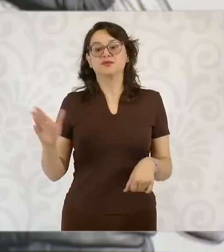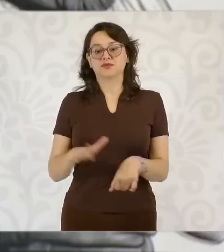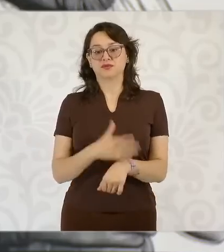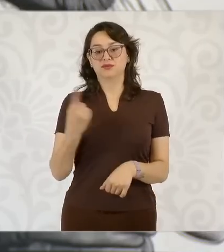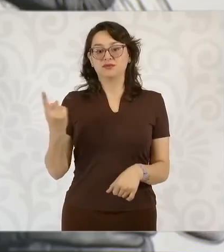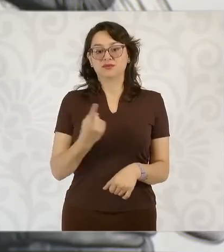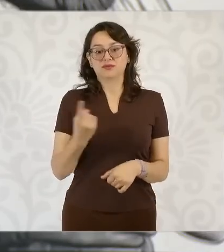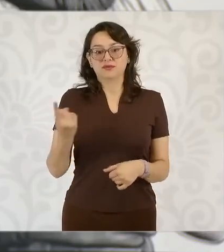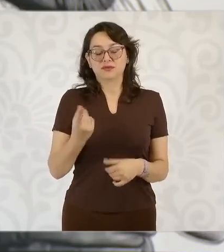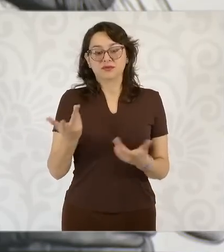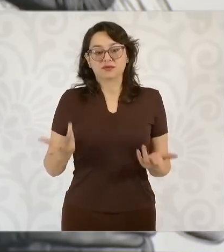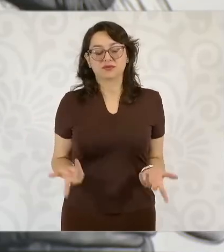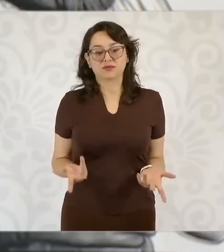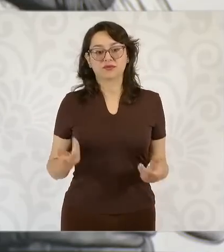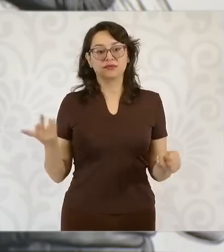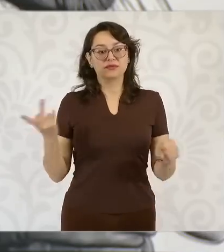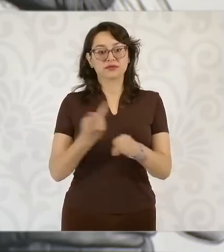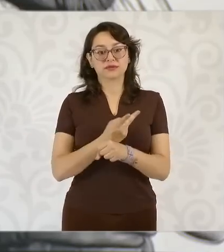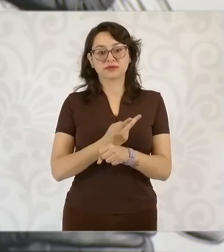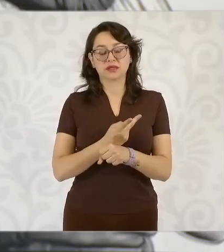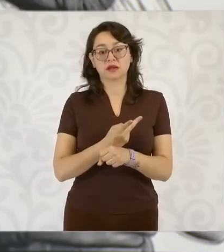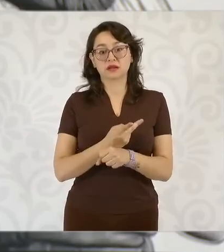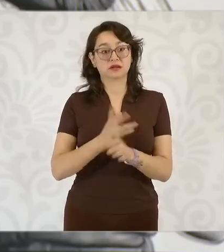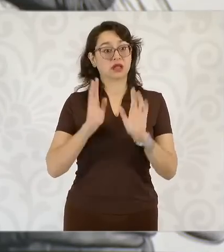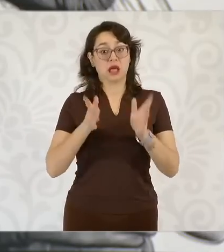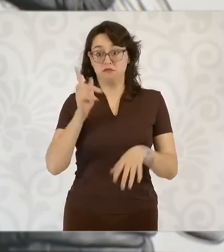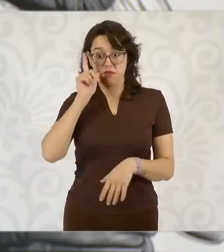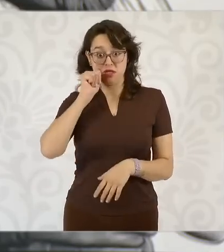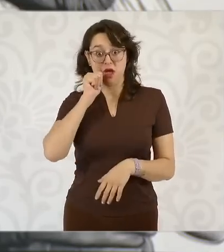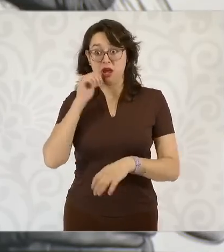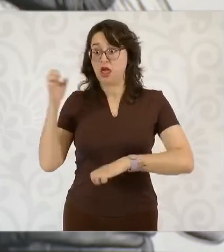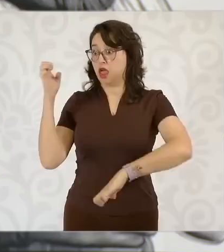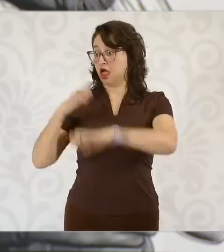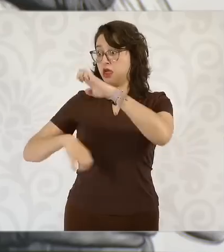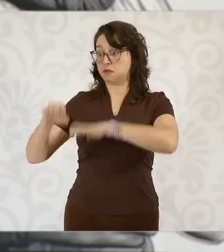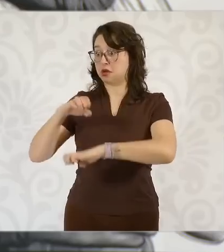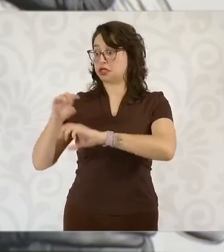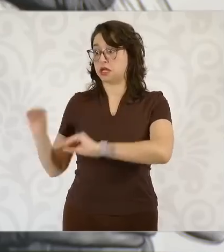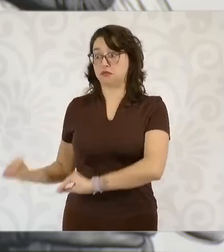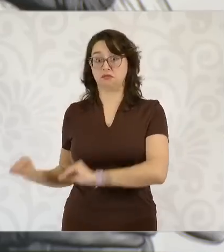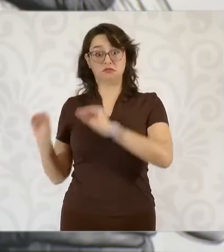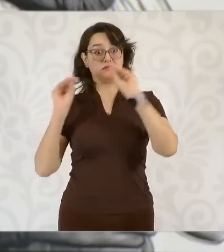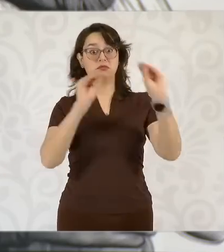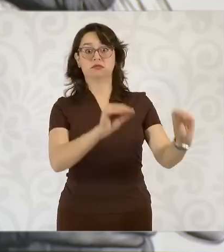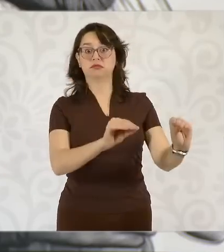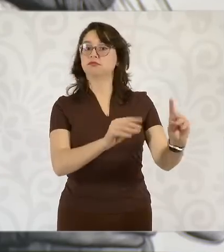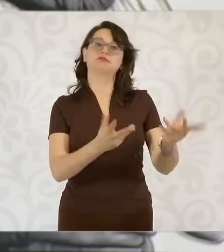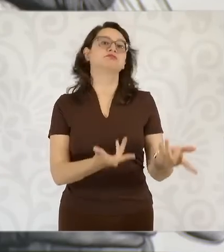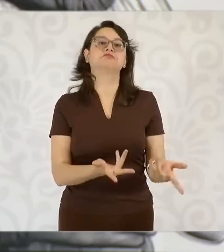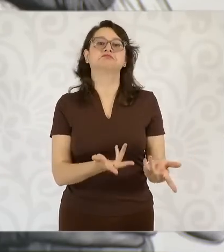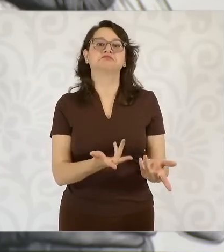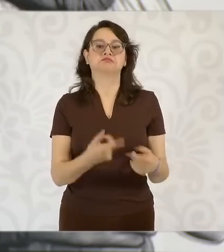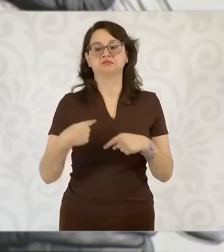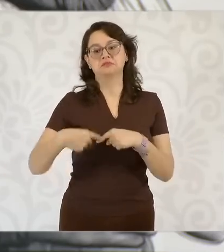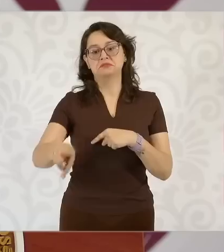pueden mover en un día su fabricación pues va a provocar Un aumento de precios al consumidor